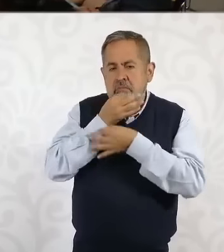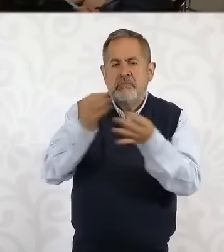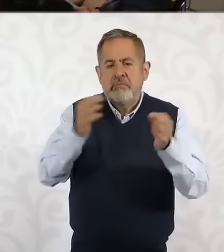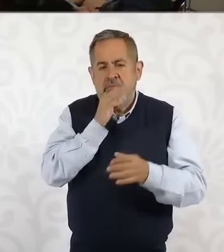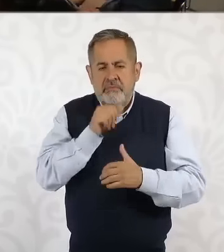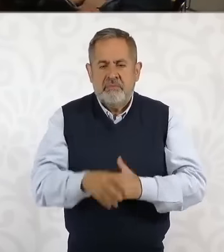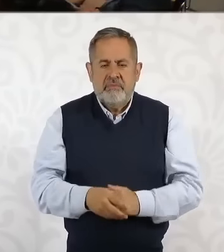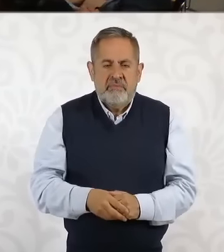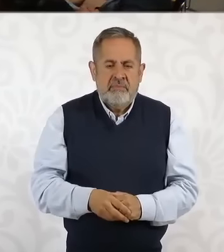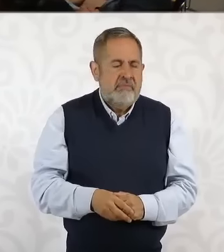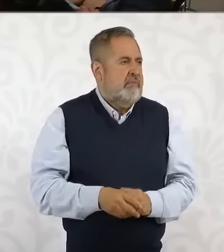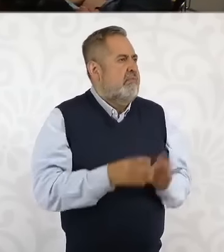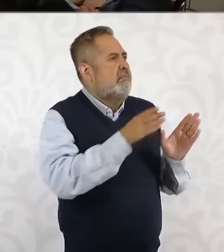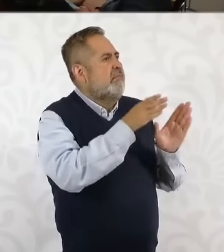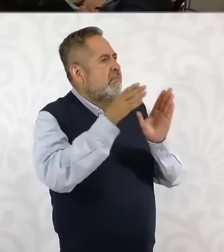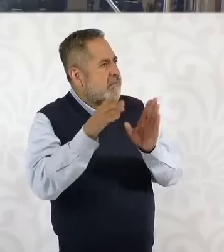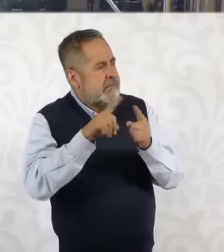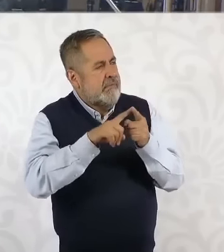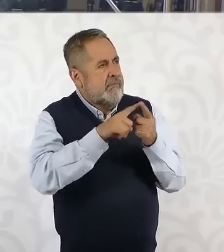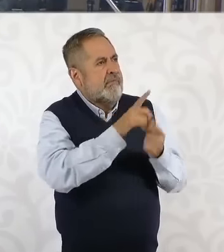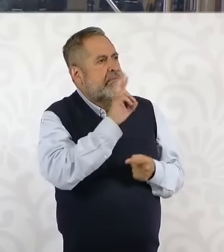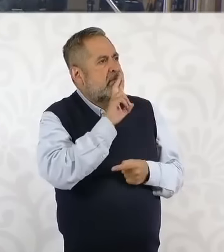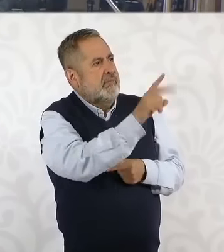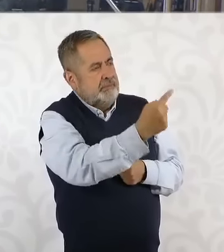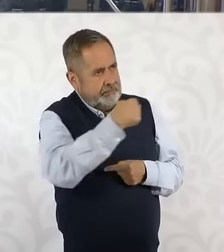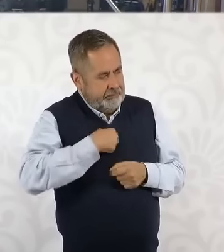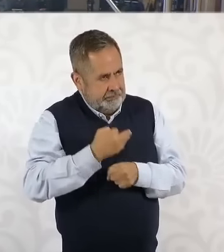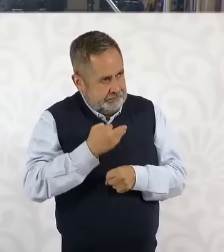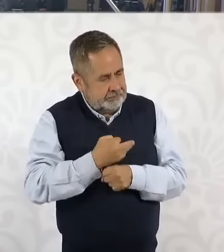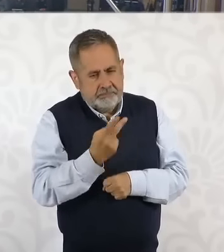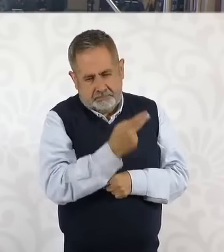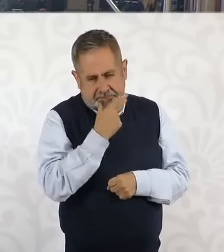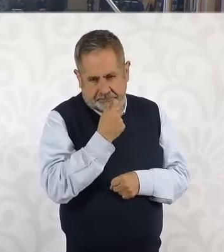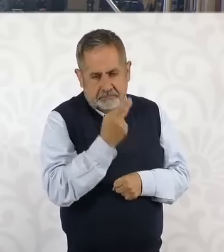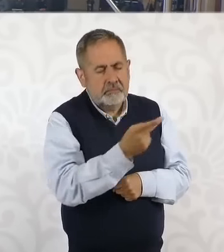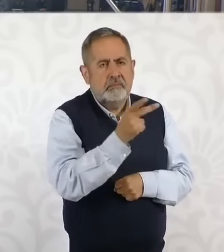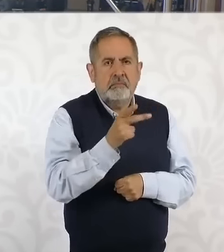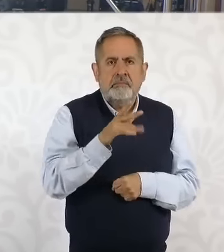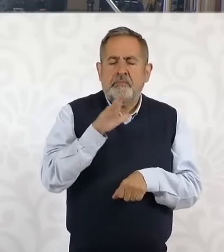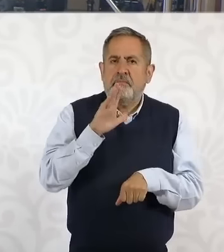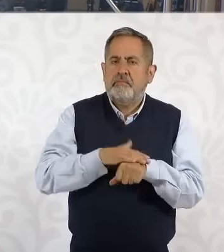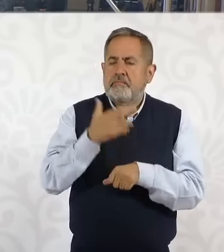A propósito entonces de la respuesta que usted me acaba de dar eh con mayor razón,